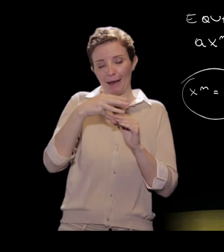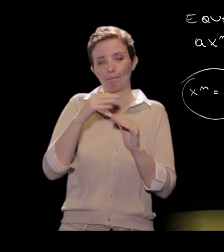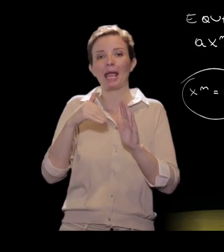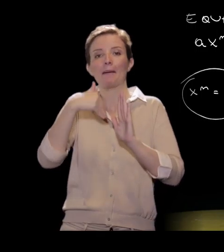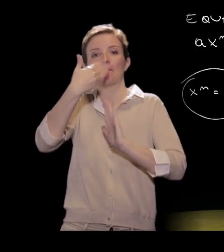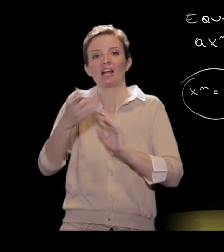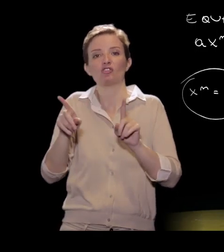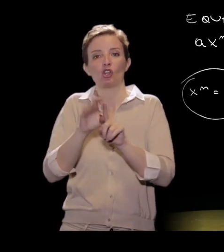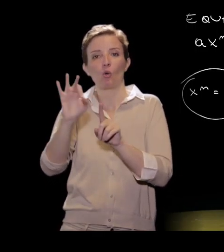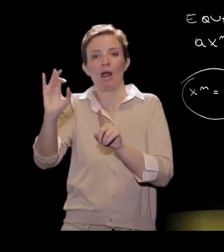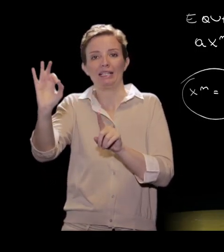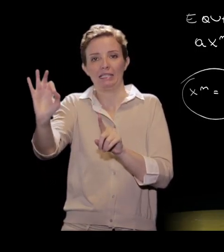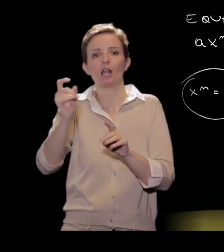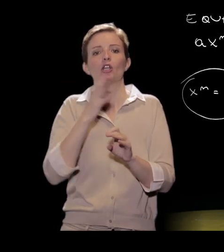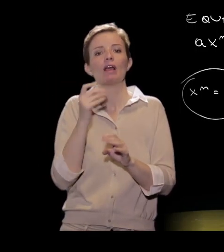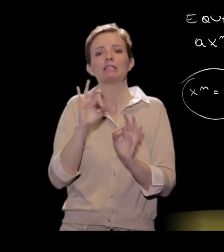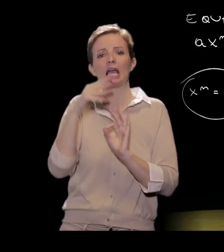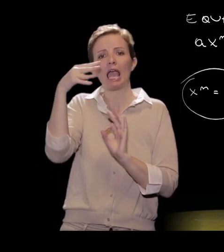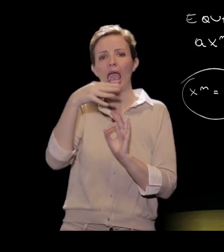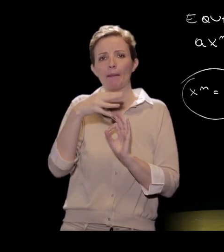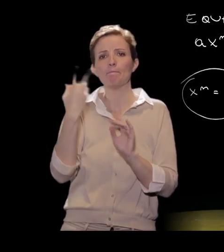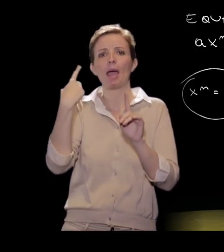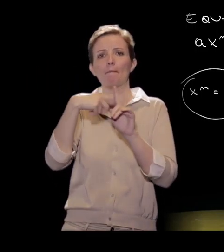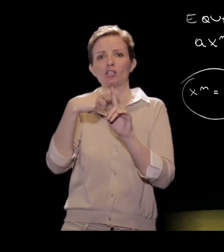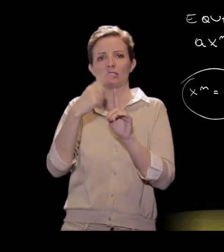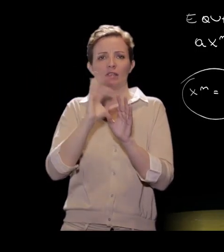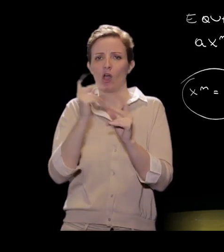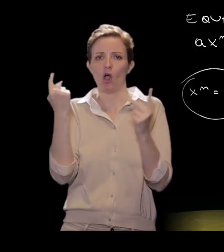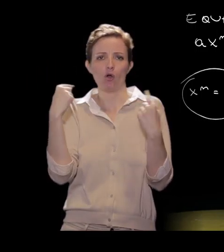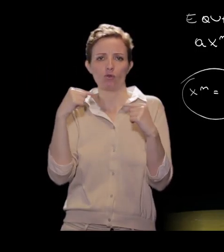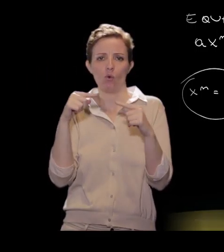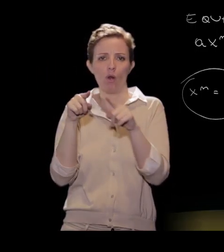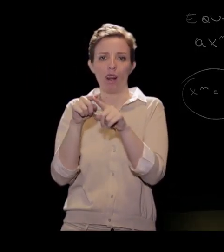Se m è una quantità positiva o nulla, la soluzione è la seguente.